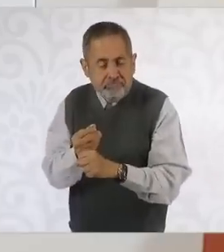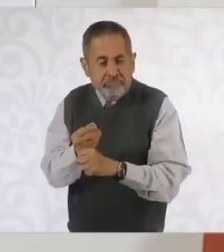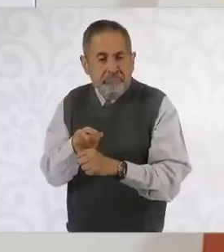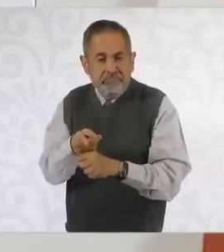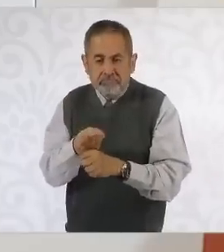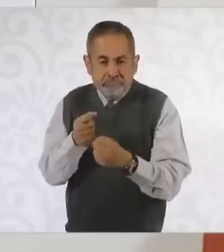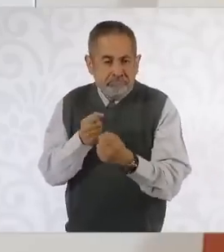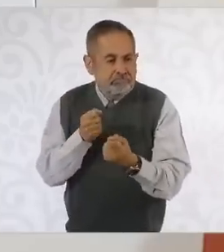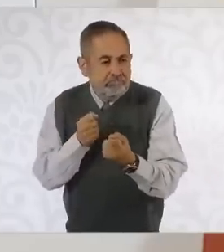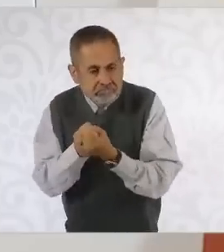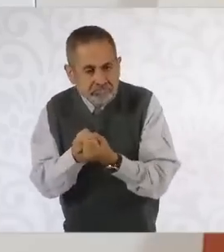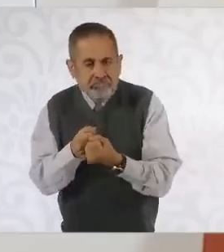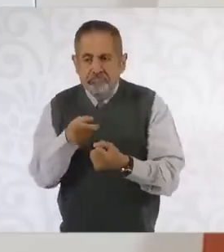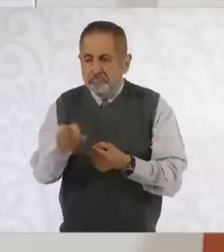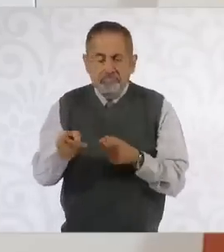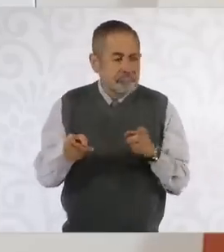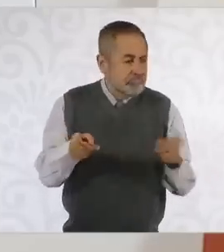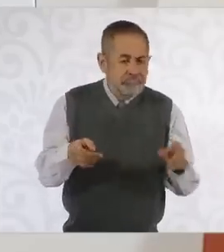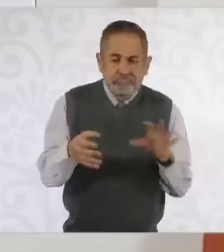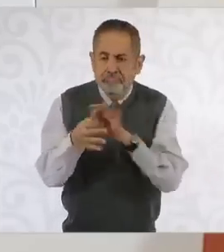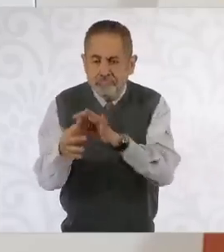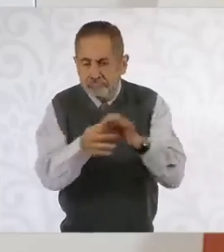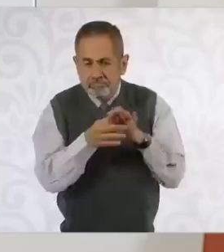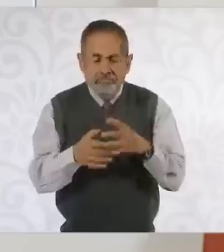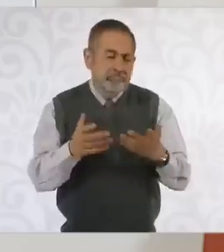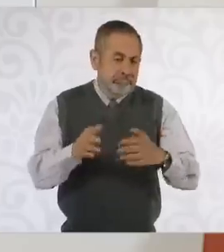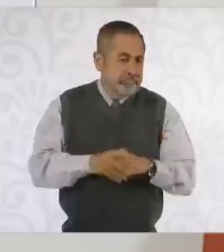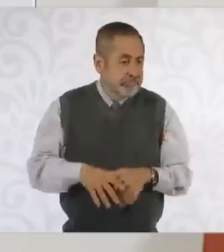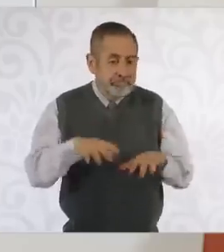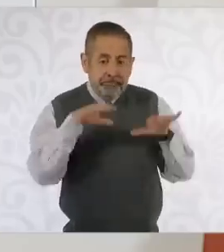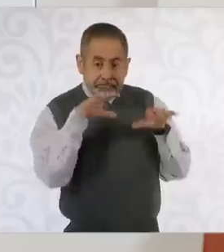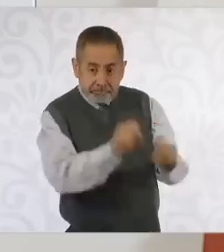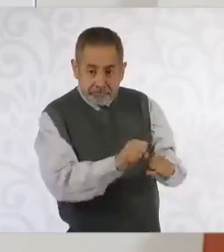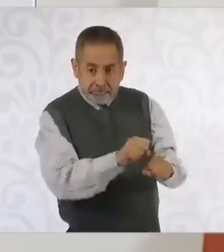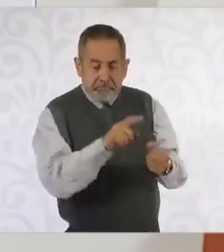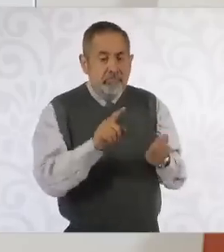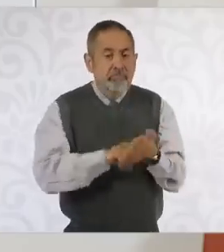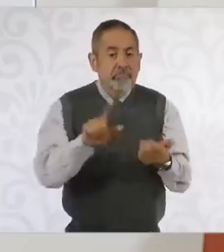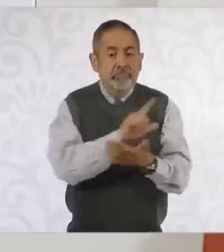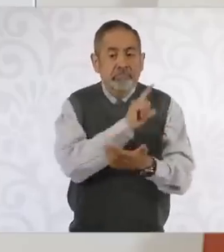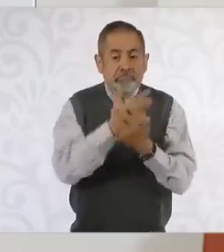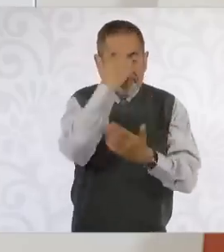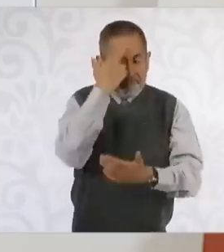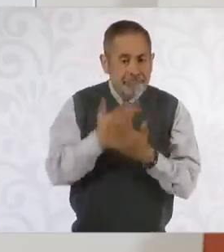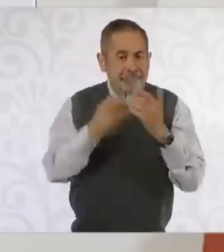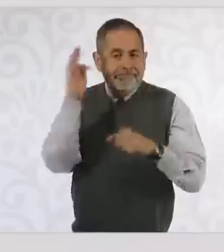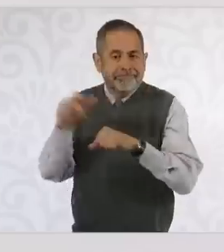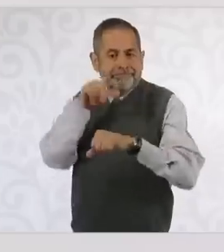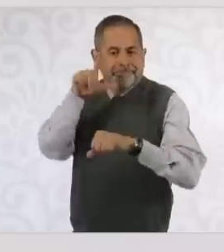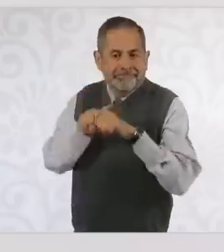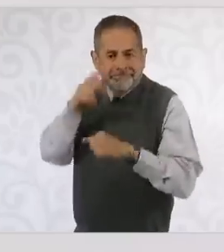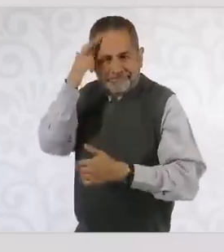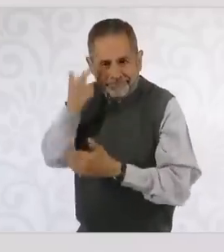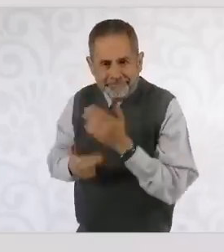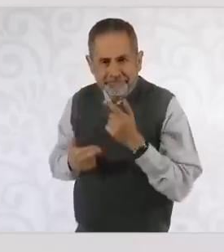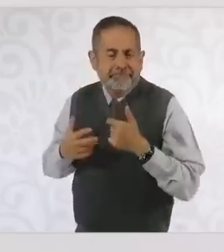con el estado y las detenciones tienen que ver con delitos del fuero común entonces ahí no es